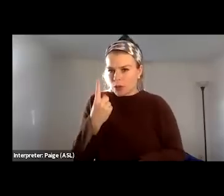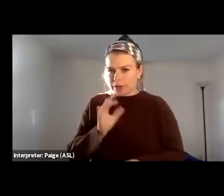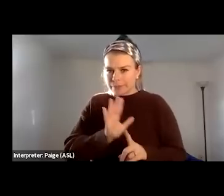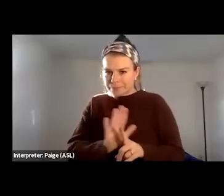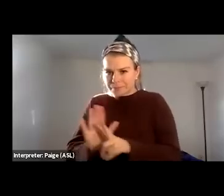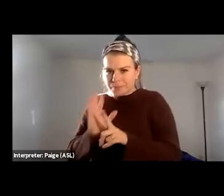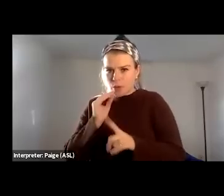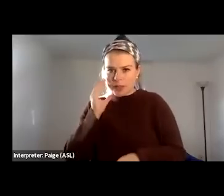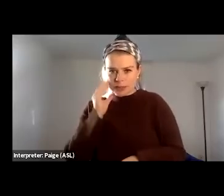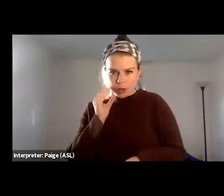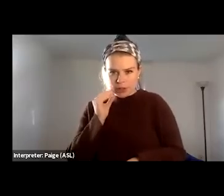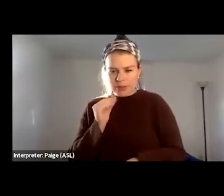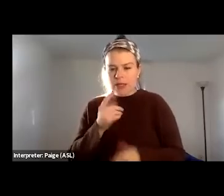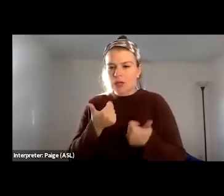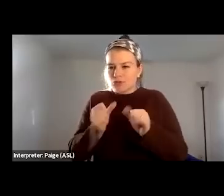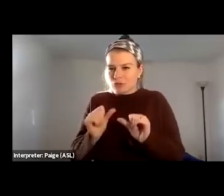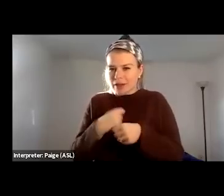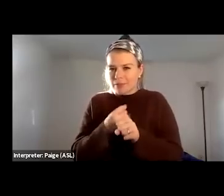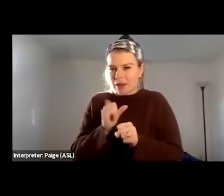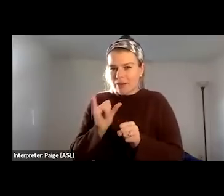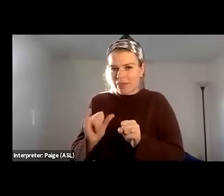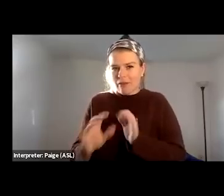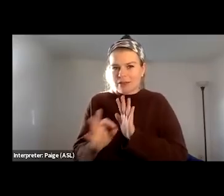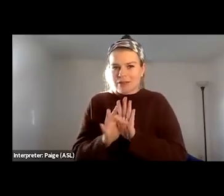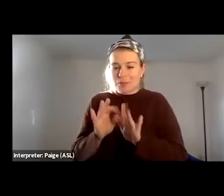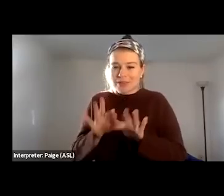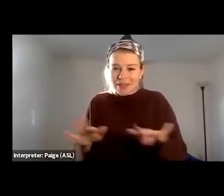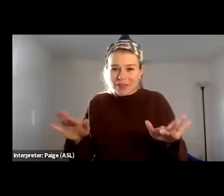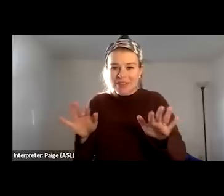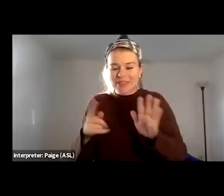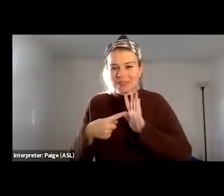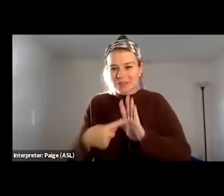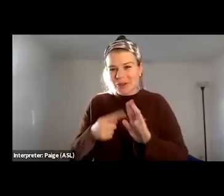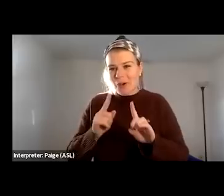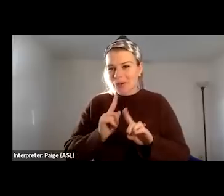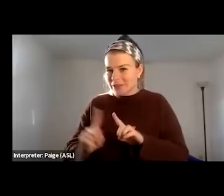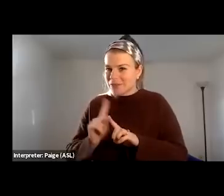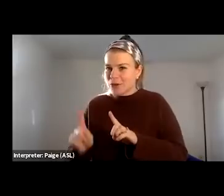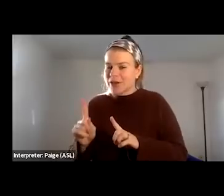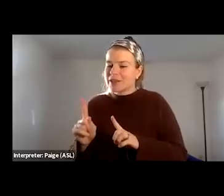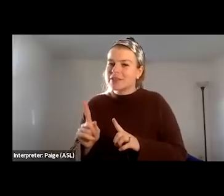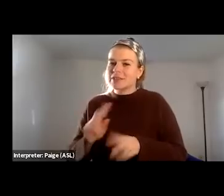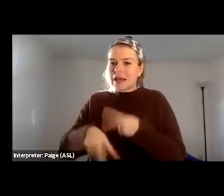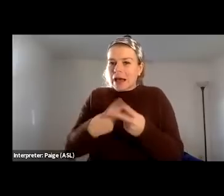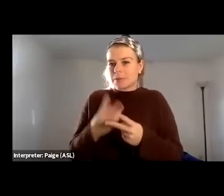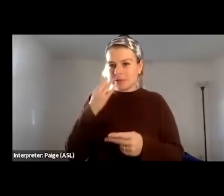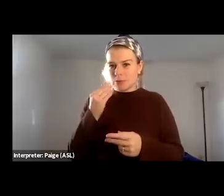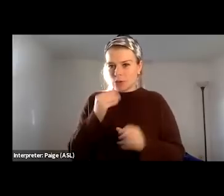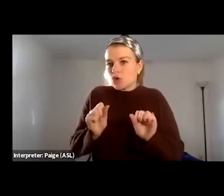e intenté hacer la muestra diversa para reflejar todos los diferentes tipos de experiencias que las personas podrían tener.